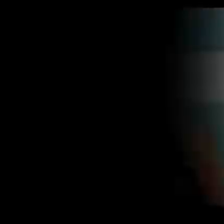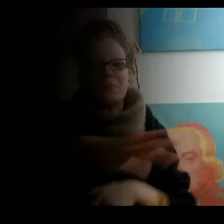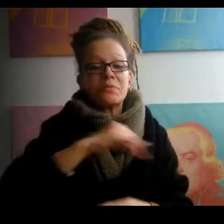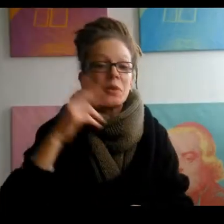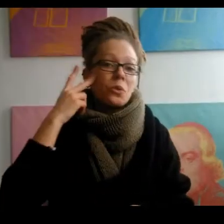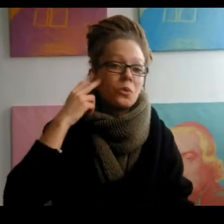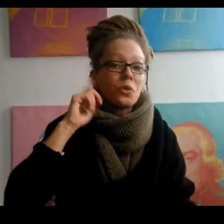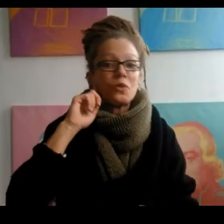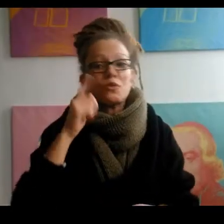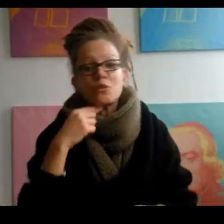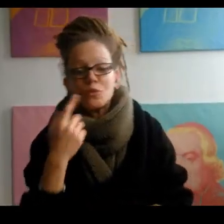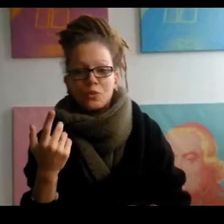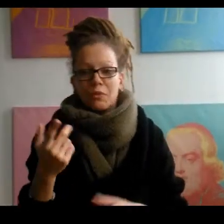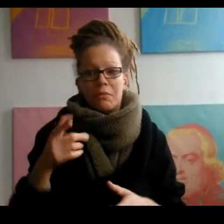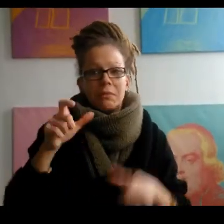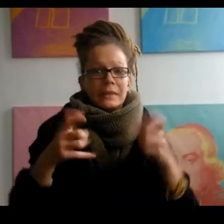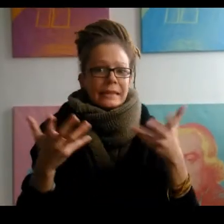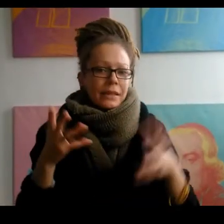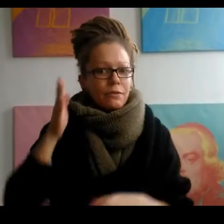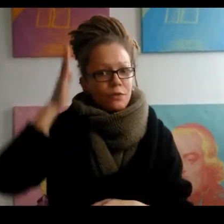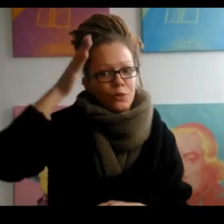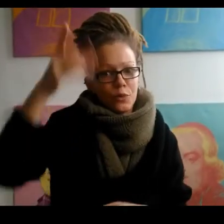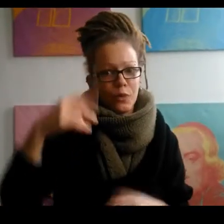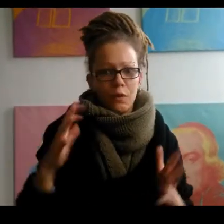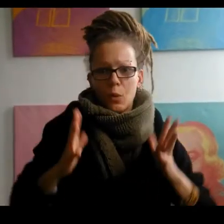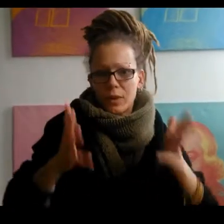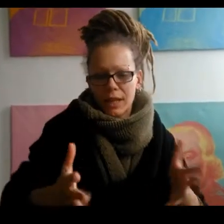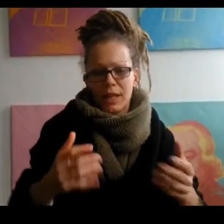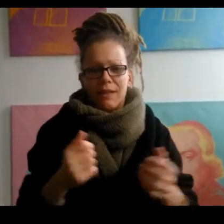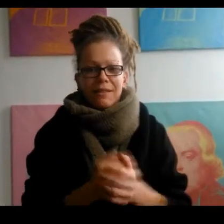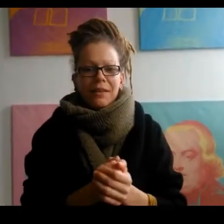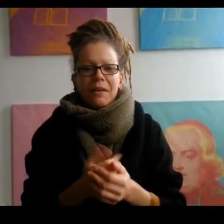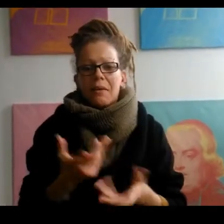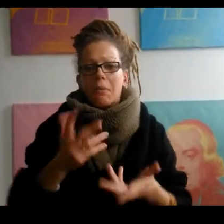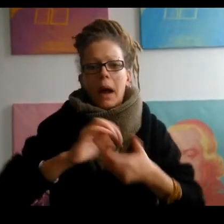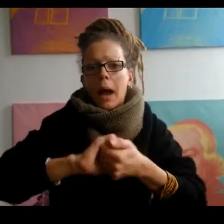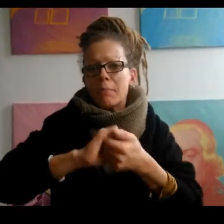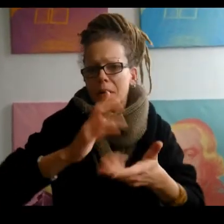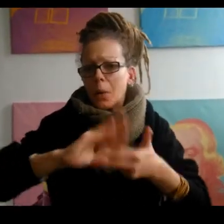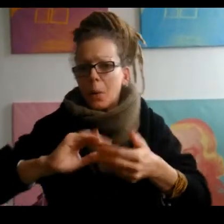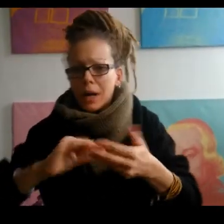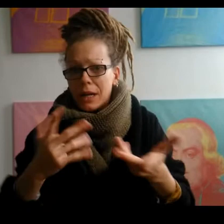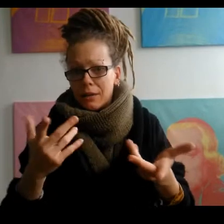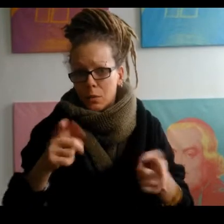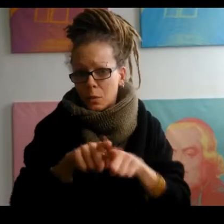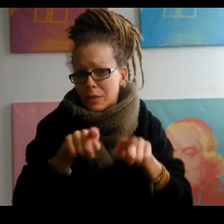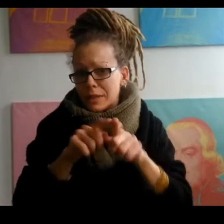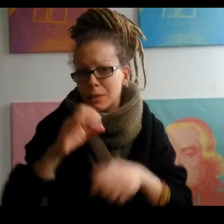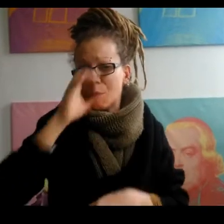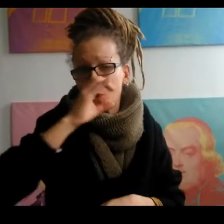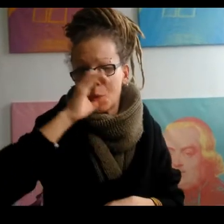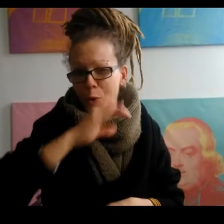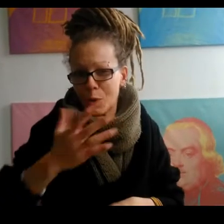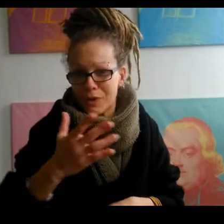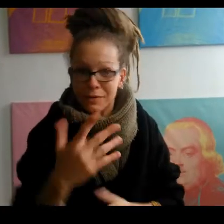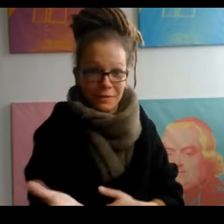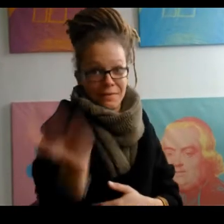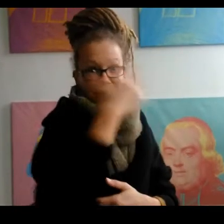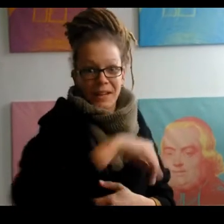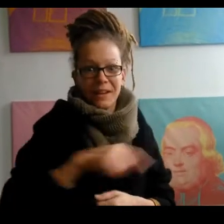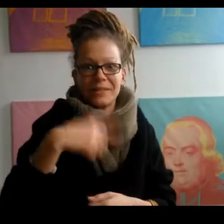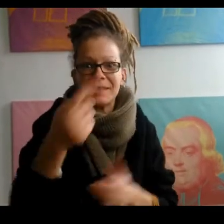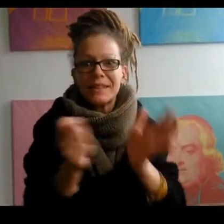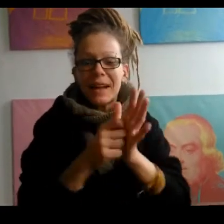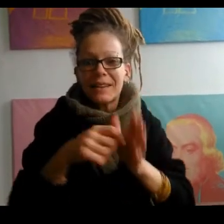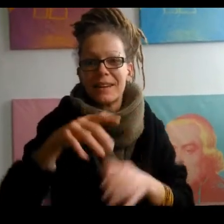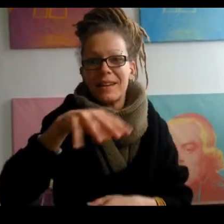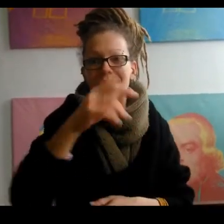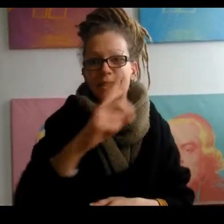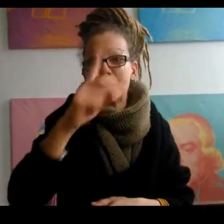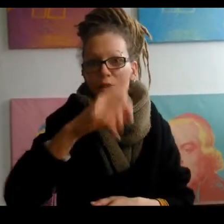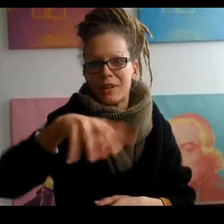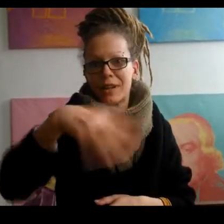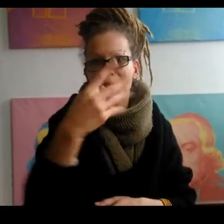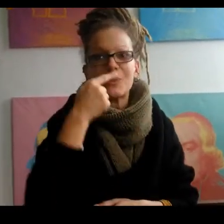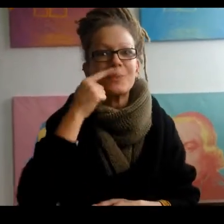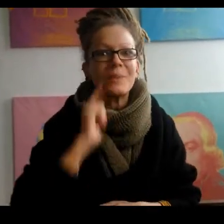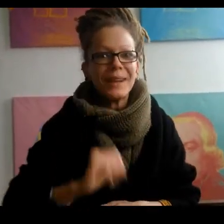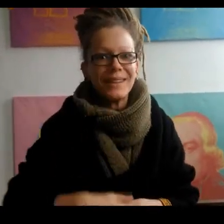Entendants et Sourds, de futurs(es)-volontaires, amis et également les curieux, venez le Dimanche 14 mai .